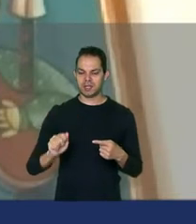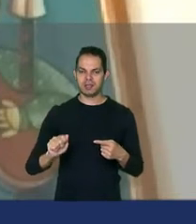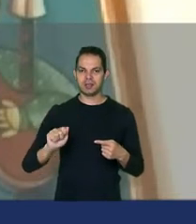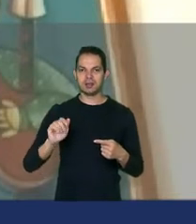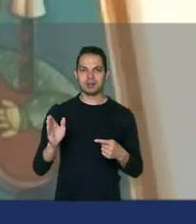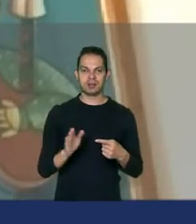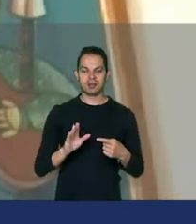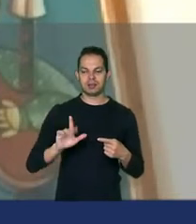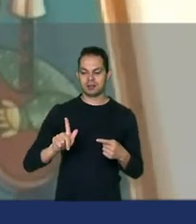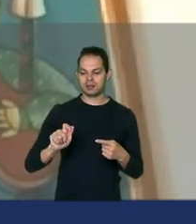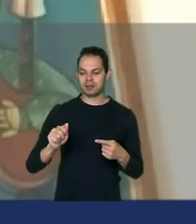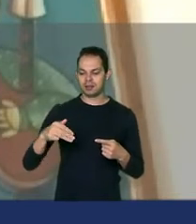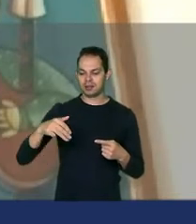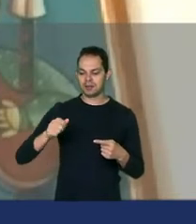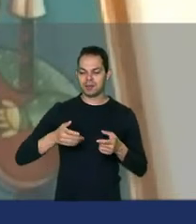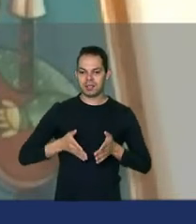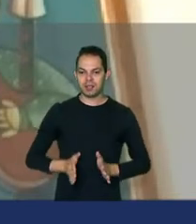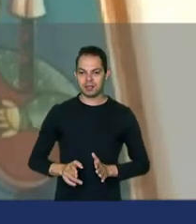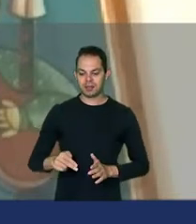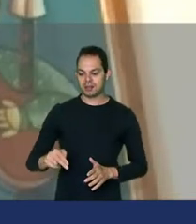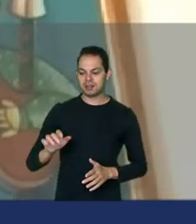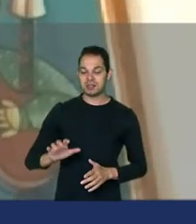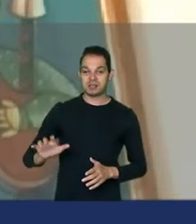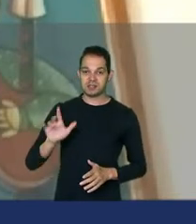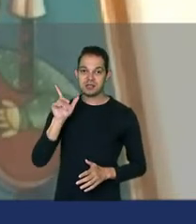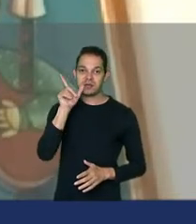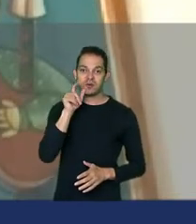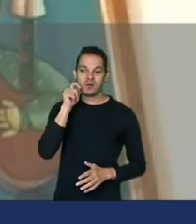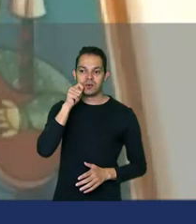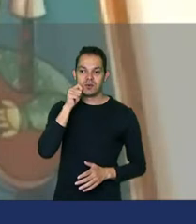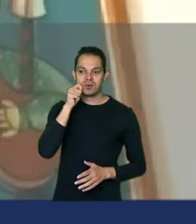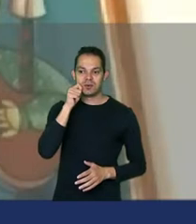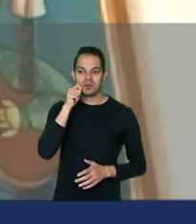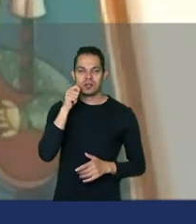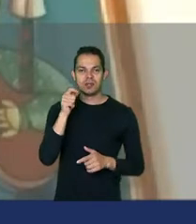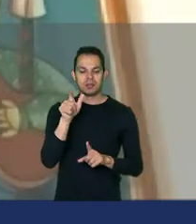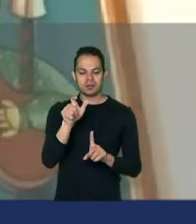EU FALO DE ALMERINDA FARIAS GAMA, UMA NORDESTINA DE ALAGOAS, TRABALHADORA,